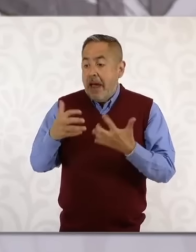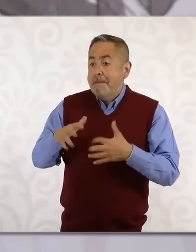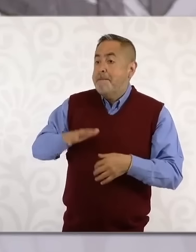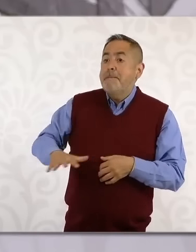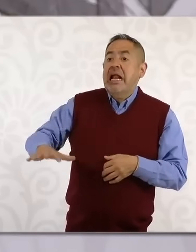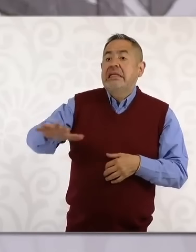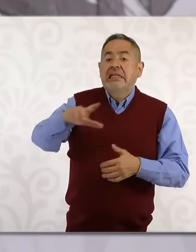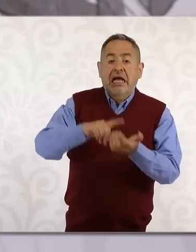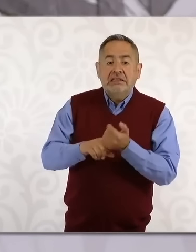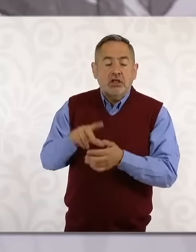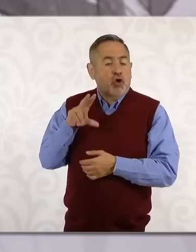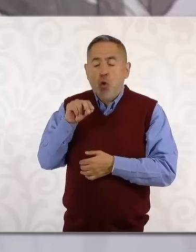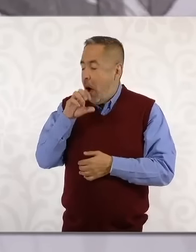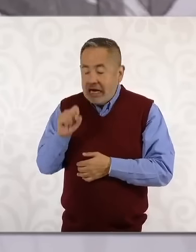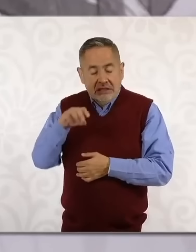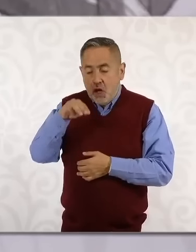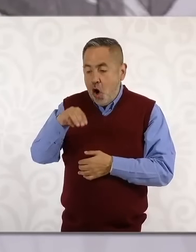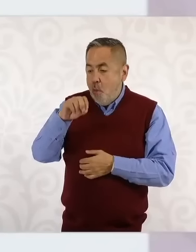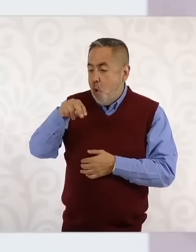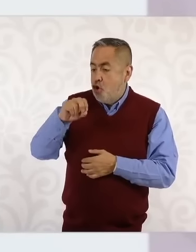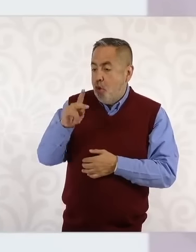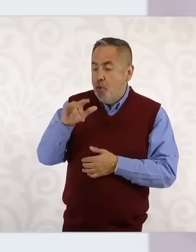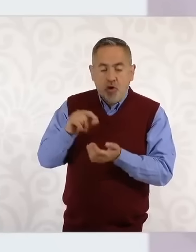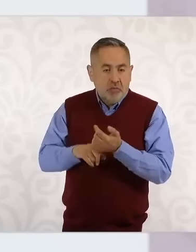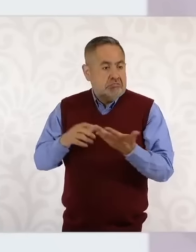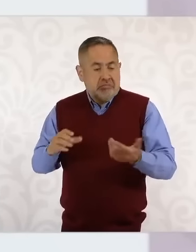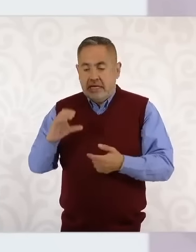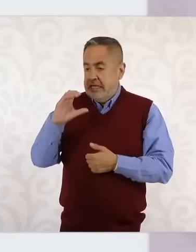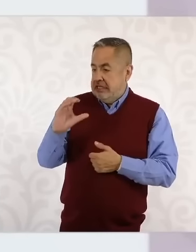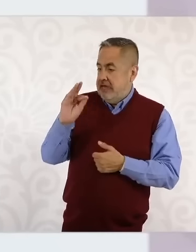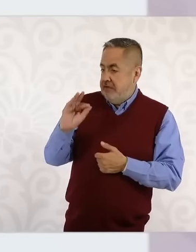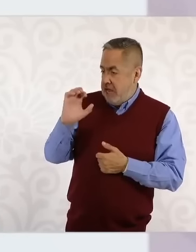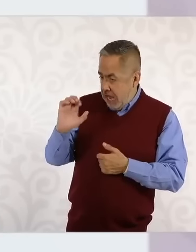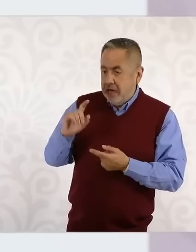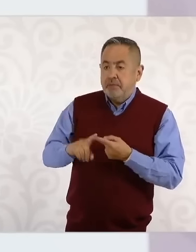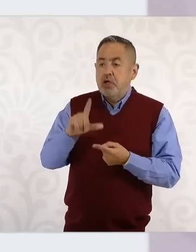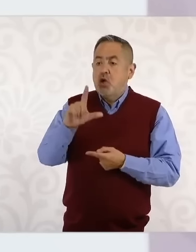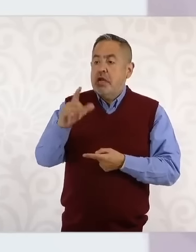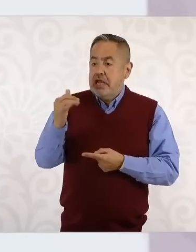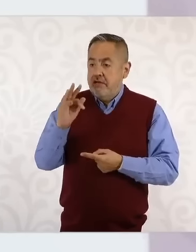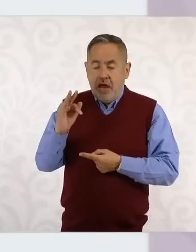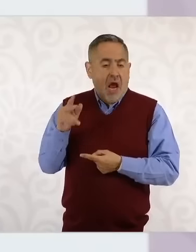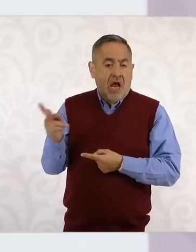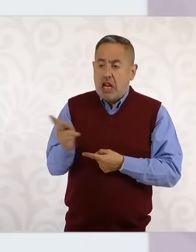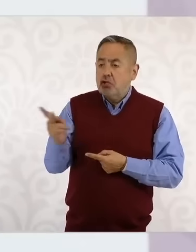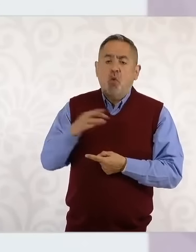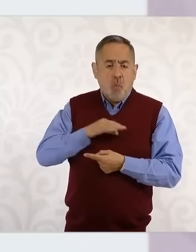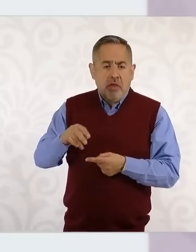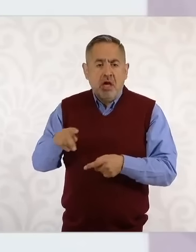monopolios." Entonces, CFE y Lucyfuerza eran las únicas que podían generar y vender electricidad,